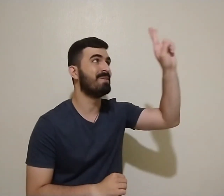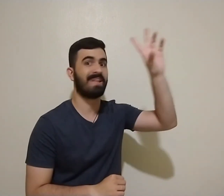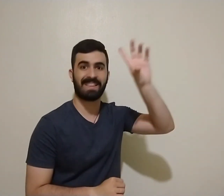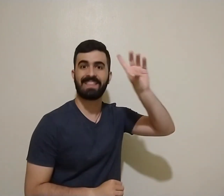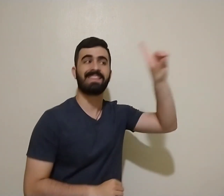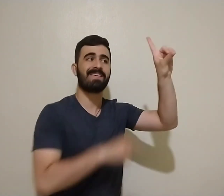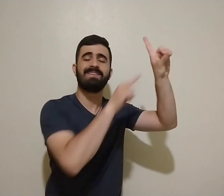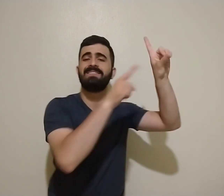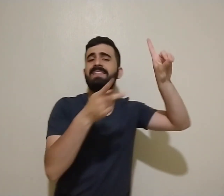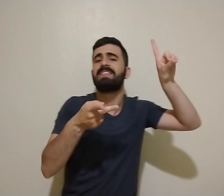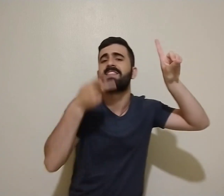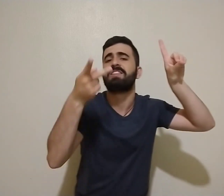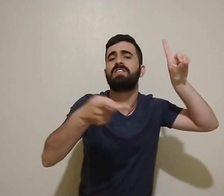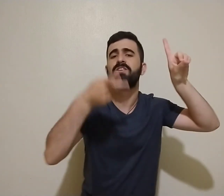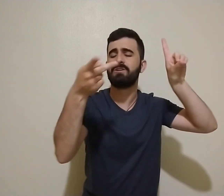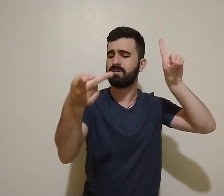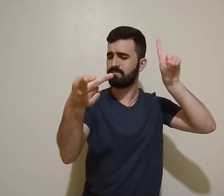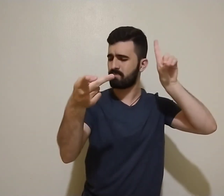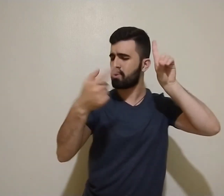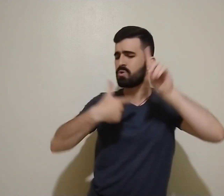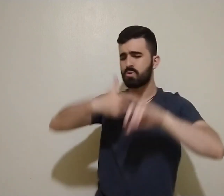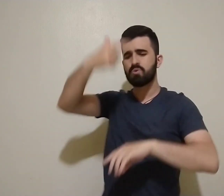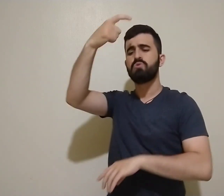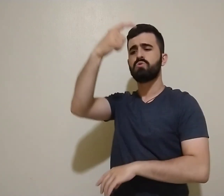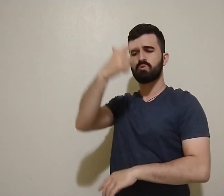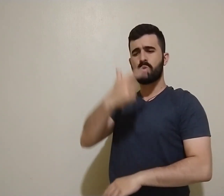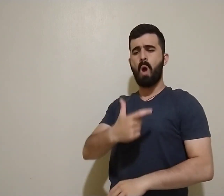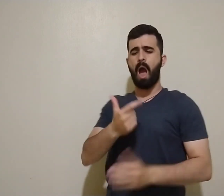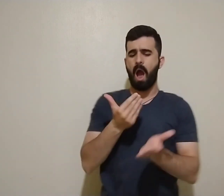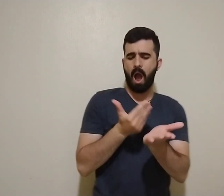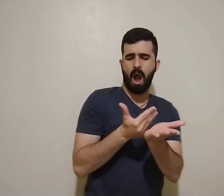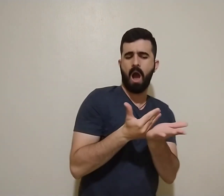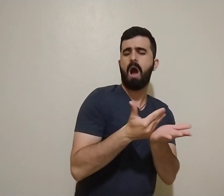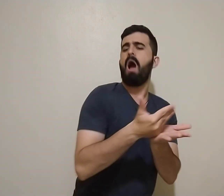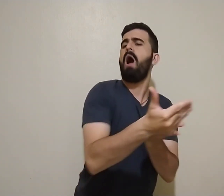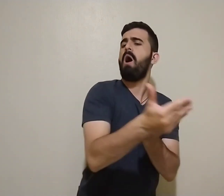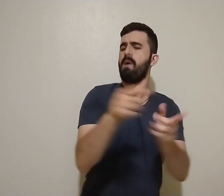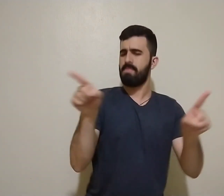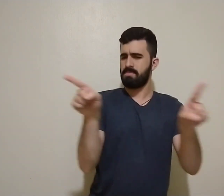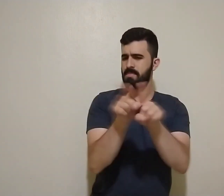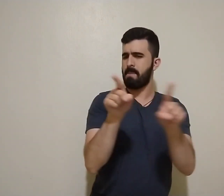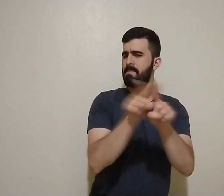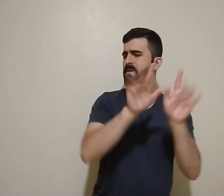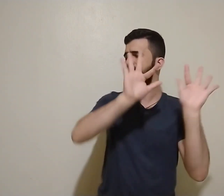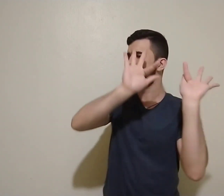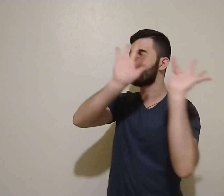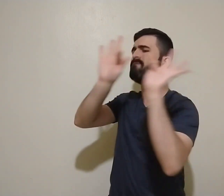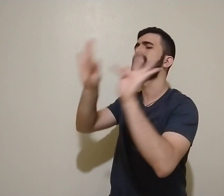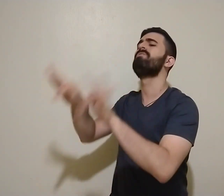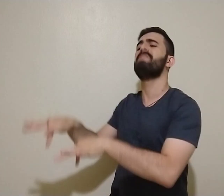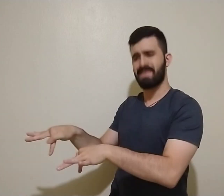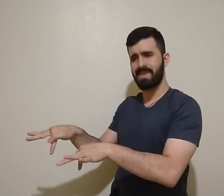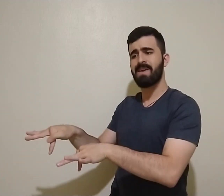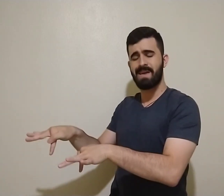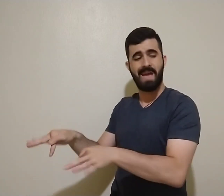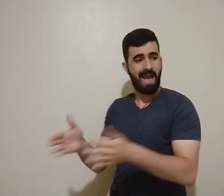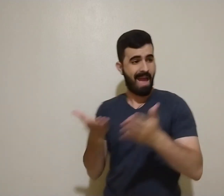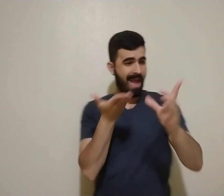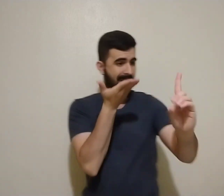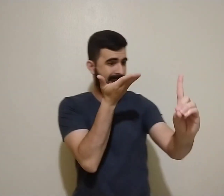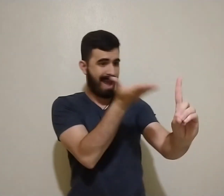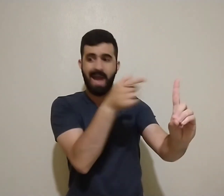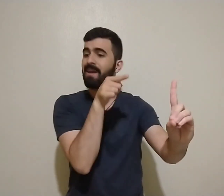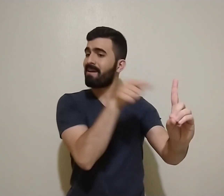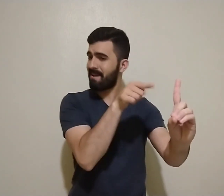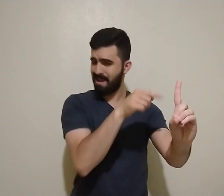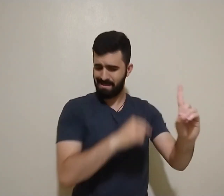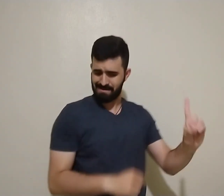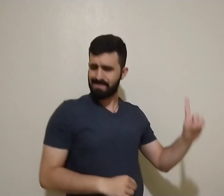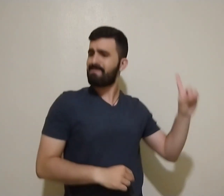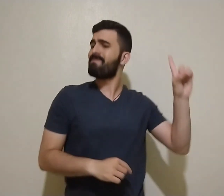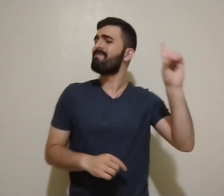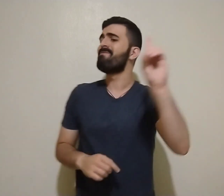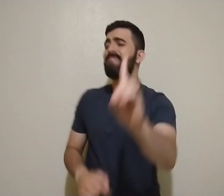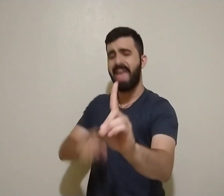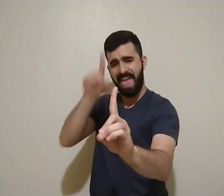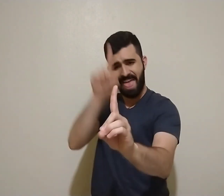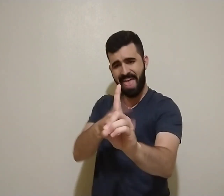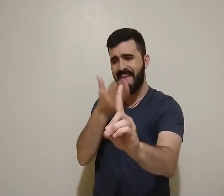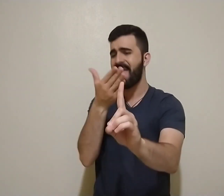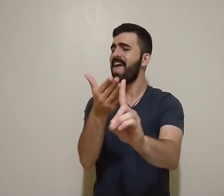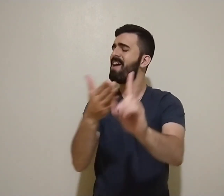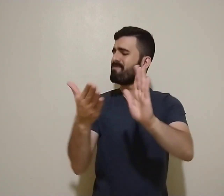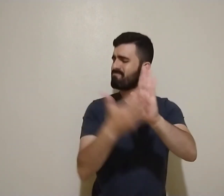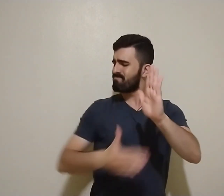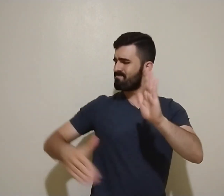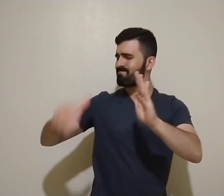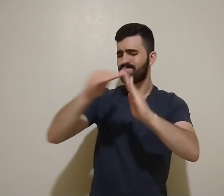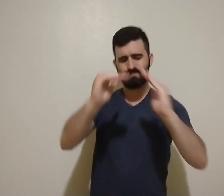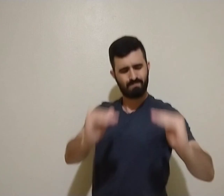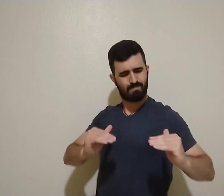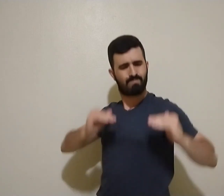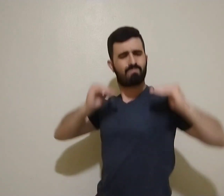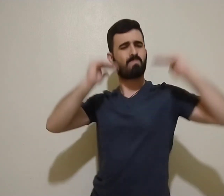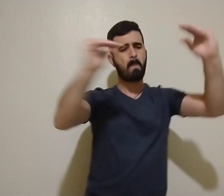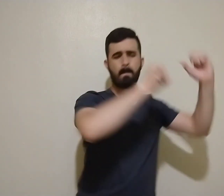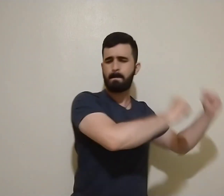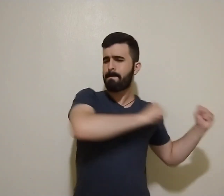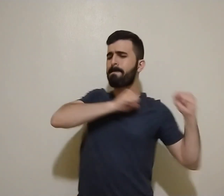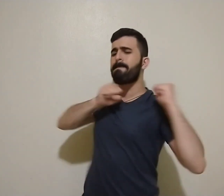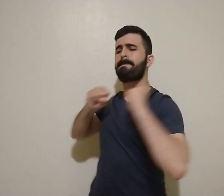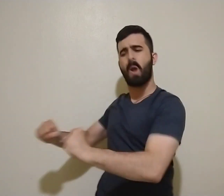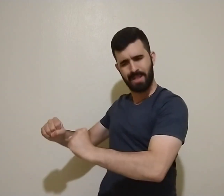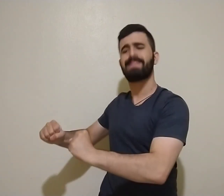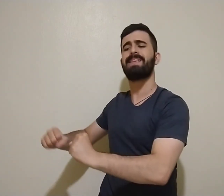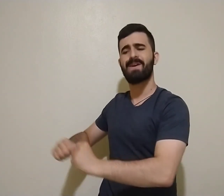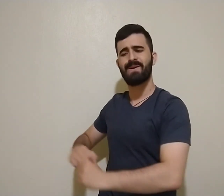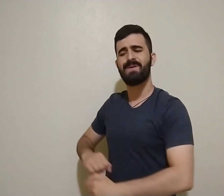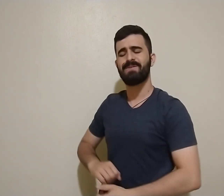(Ap 1,8) “Eu sou o Alfa e o Ômega”, diz o Senhor Deus, “aquele que é, que era e que vem, o Todo-poderoso”.